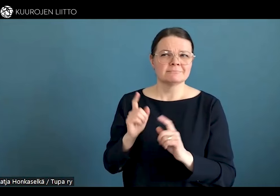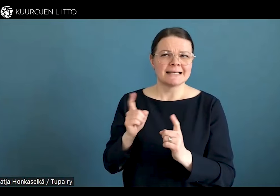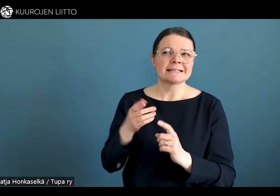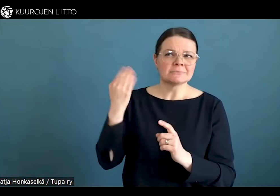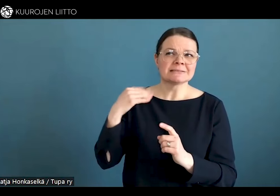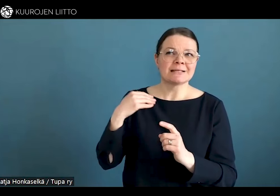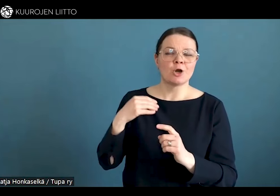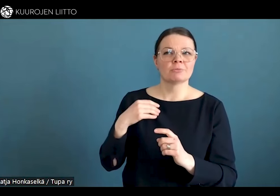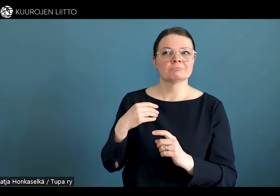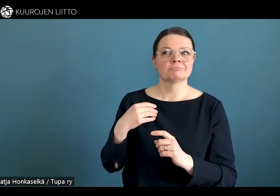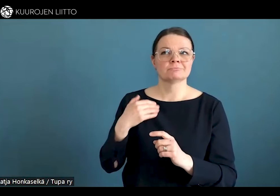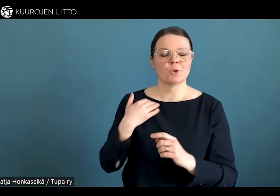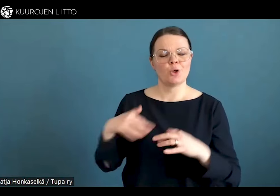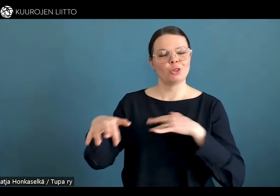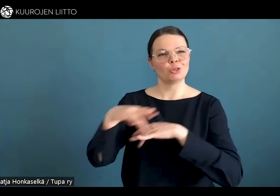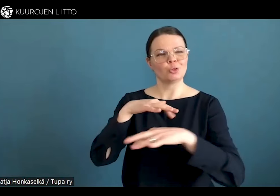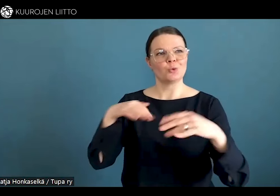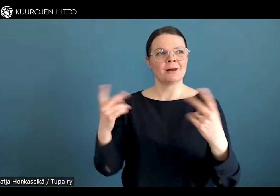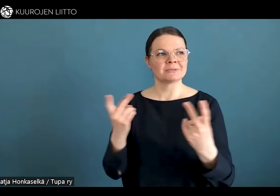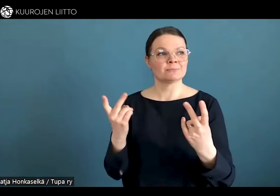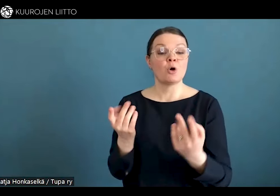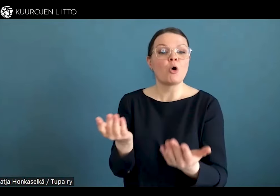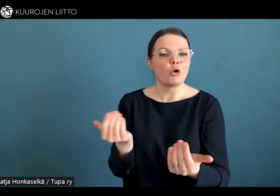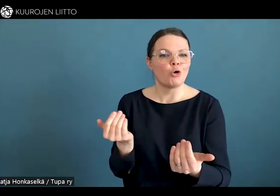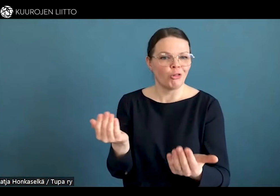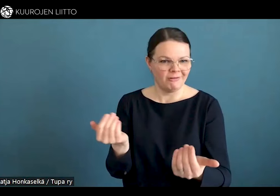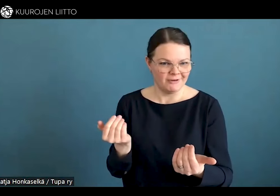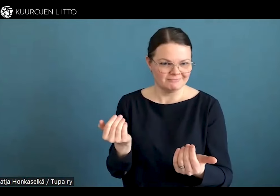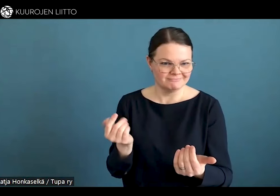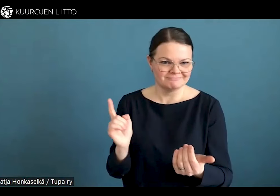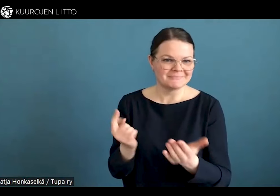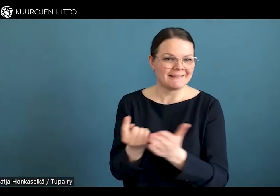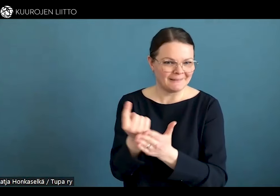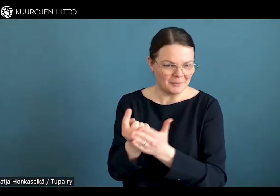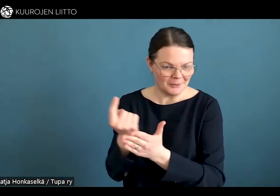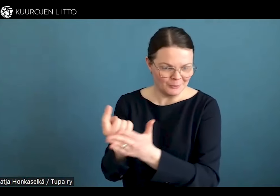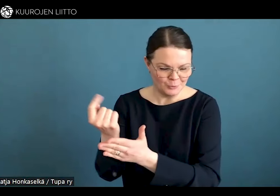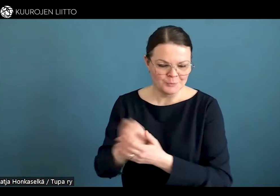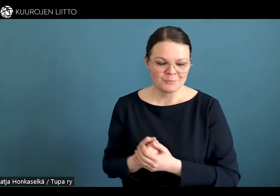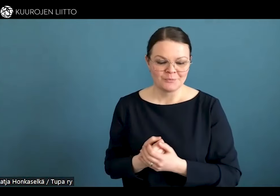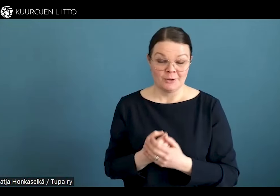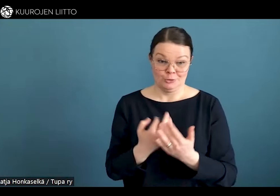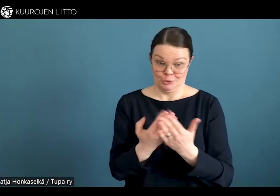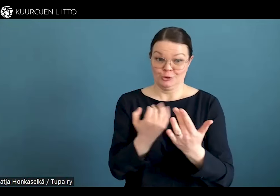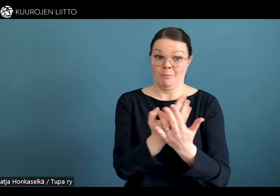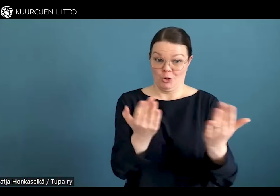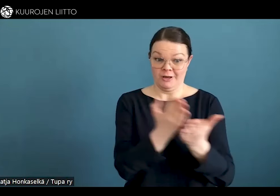Kuvailisin kokouksessa vallinnutta tunnelmaa odottavaksi sen suhteen, - mitä seuraavaksi tapahtuu, koska viime aikoina on tapahtunut -